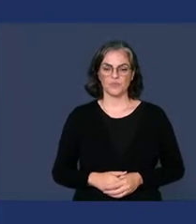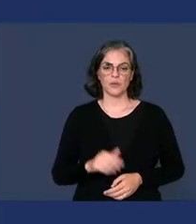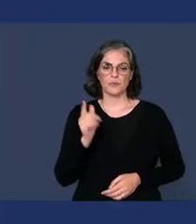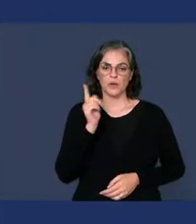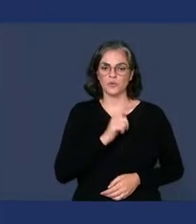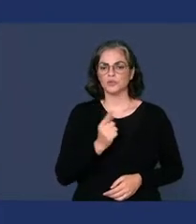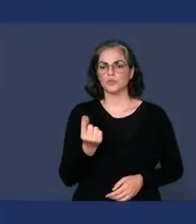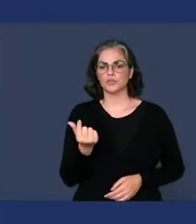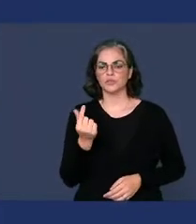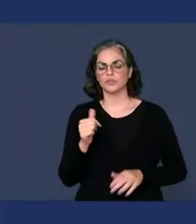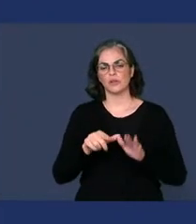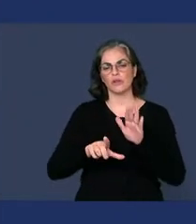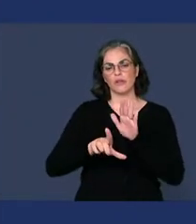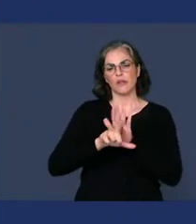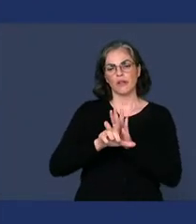PARA EMANCIPAR NOS VALORES QUE CONSTAM DA LEI ALDIR BLANC E